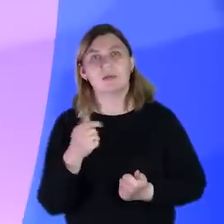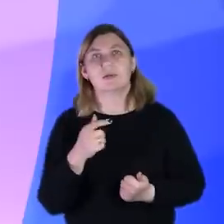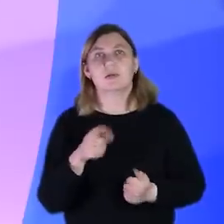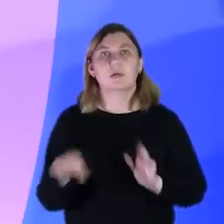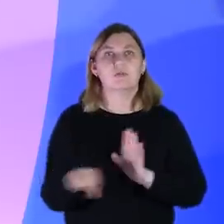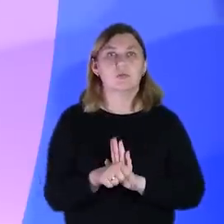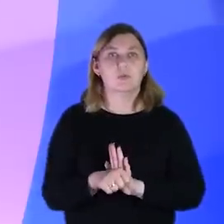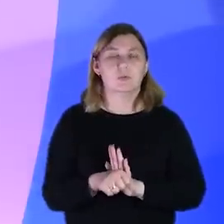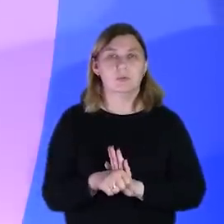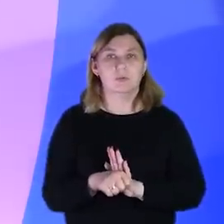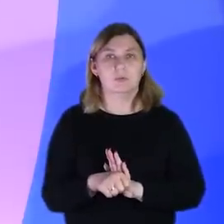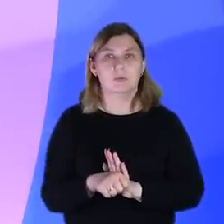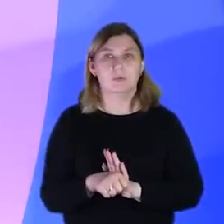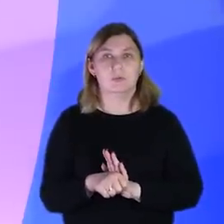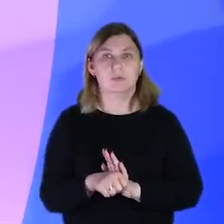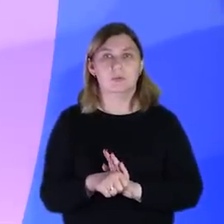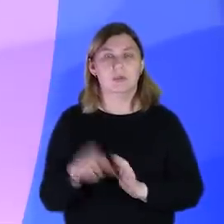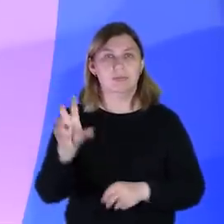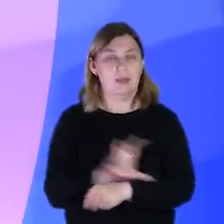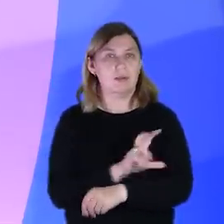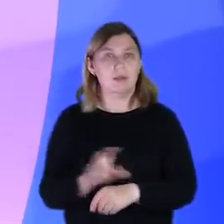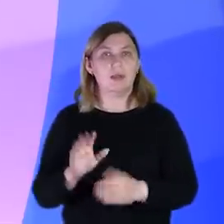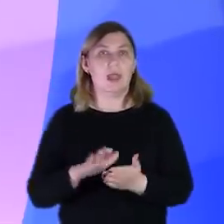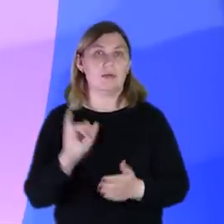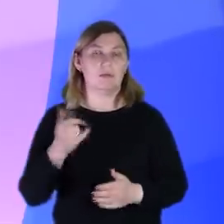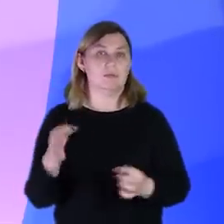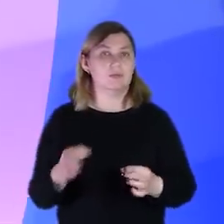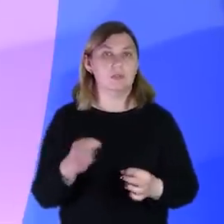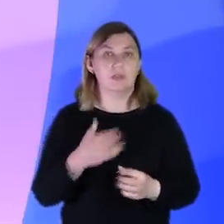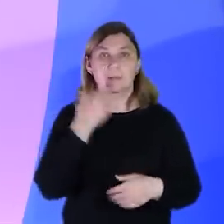dyspozycji środków technicznych takich, jak dzisiaj. Nie mieli motocykla,